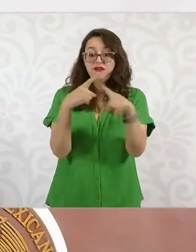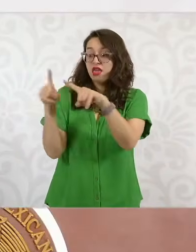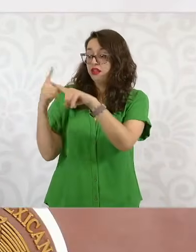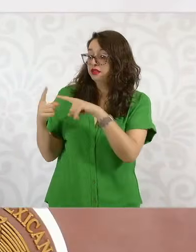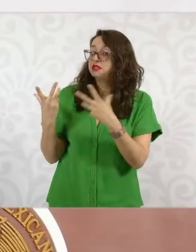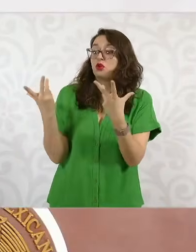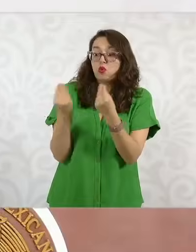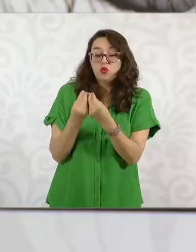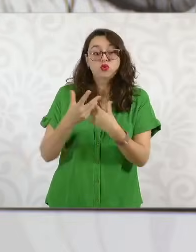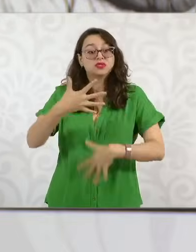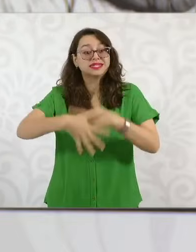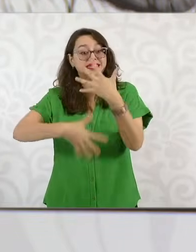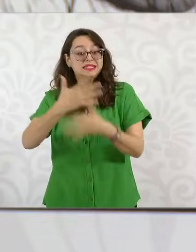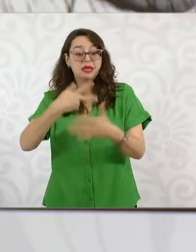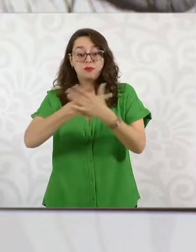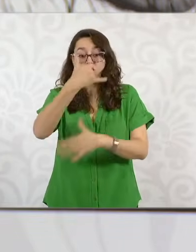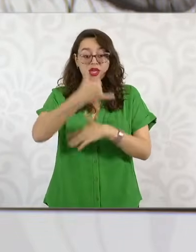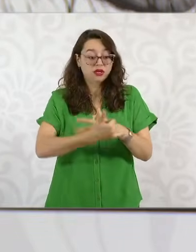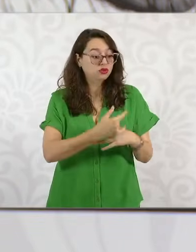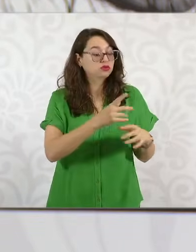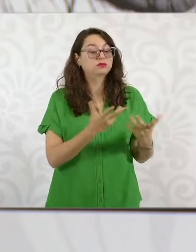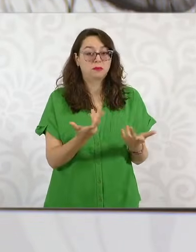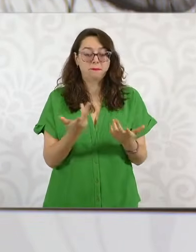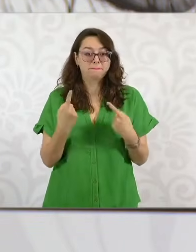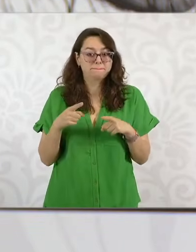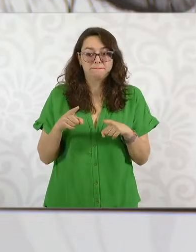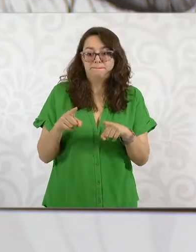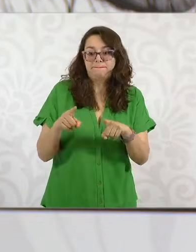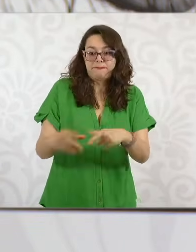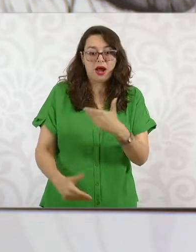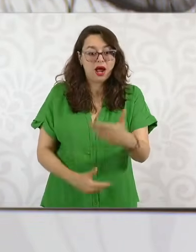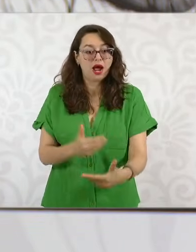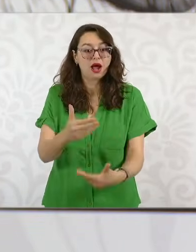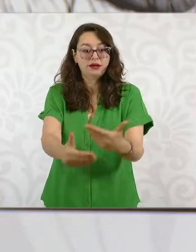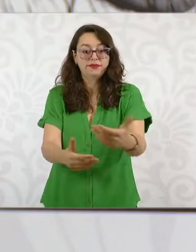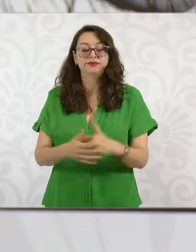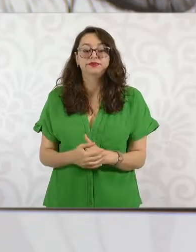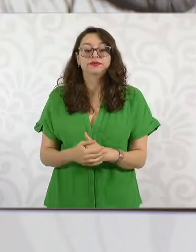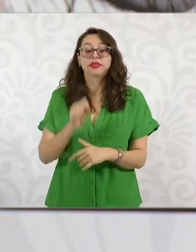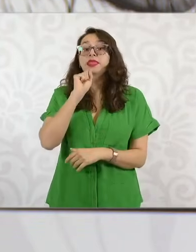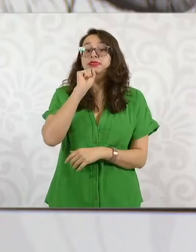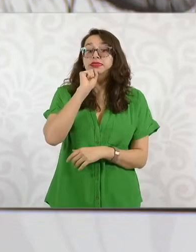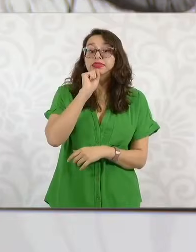cerca de 15 proyectos estratégicos que tenemos en desarrollo y al mismo tiempo vincular a la empresa